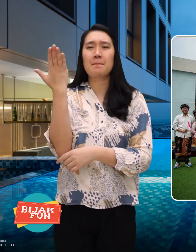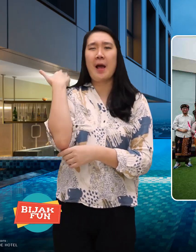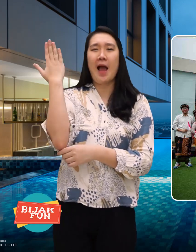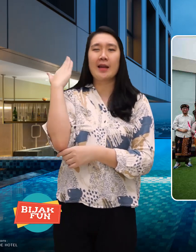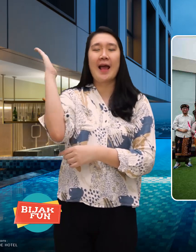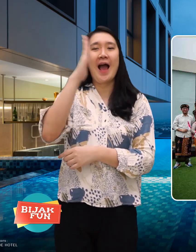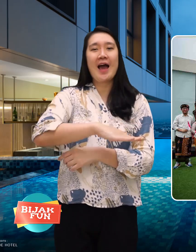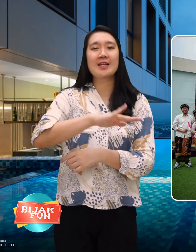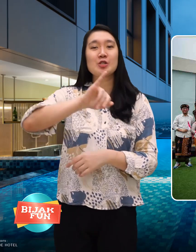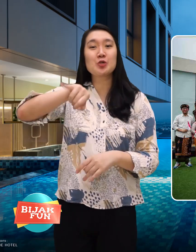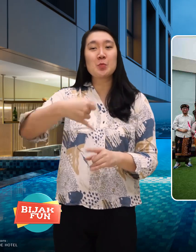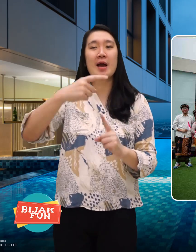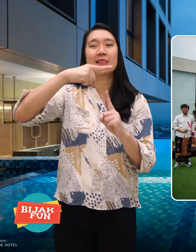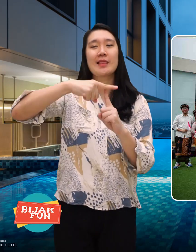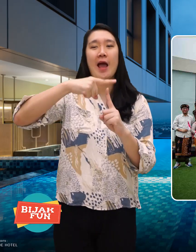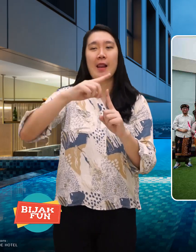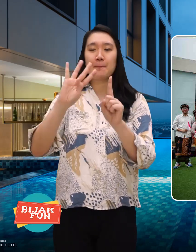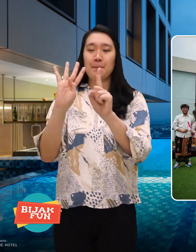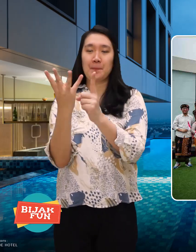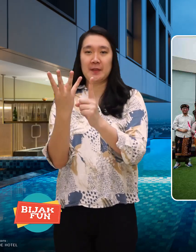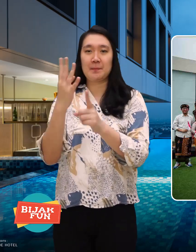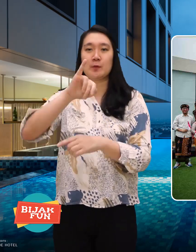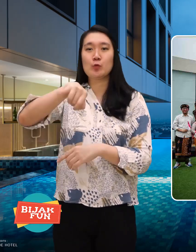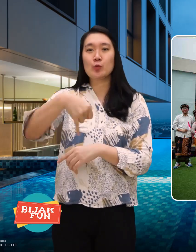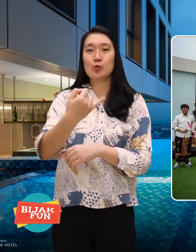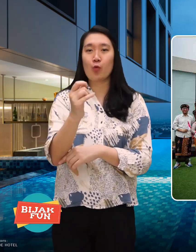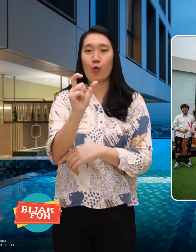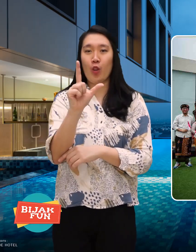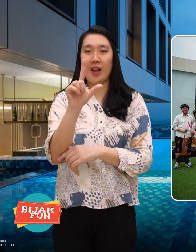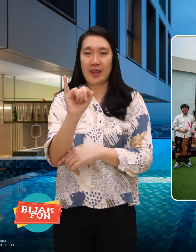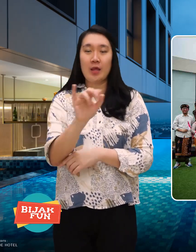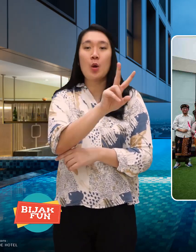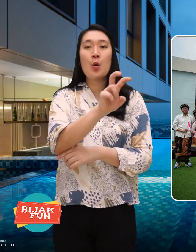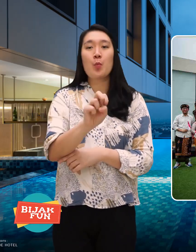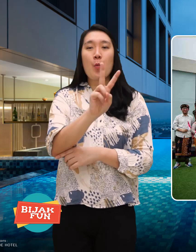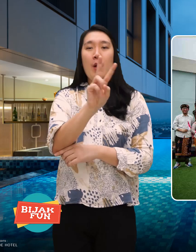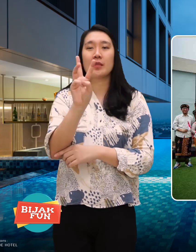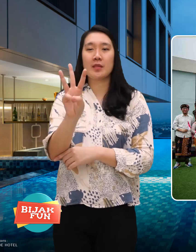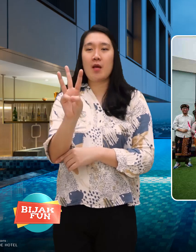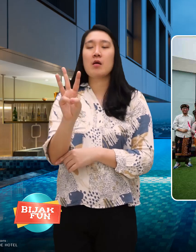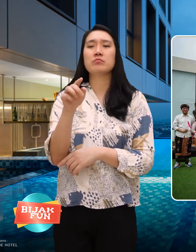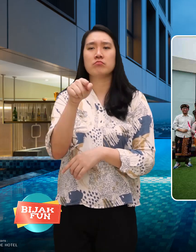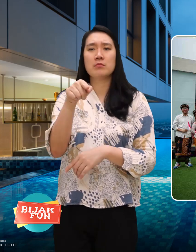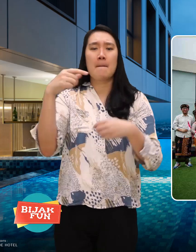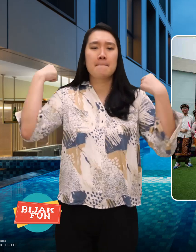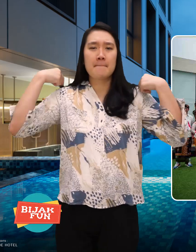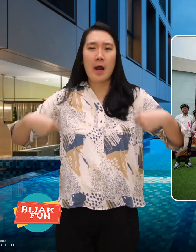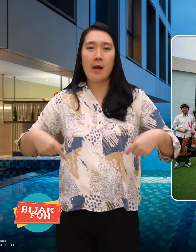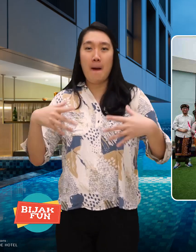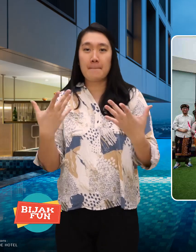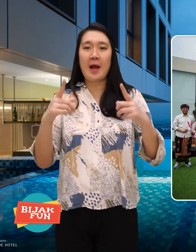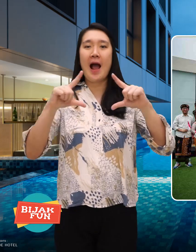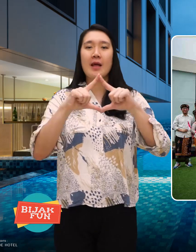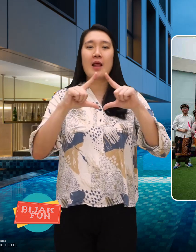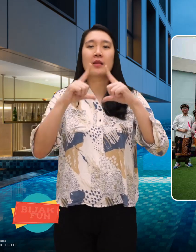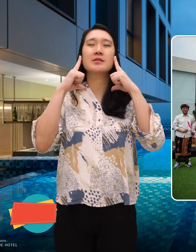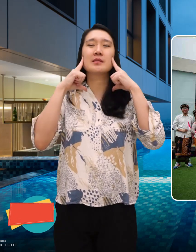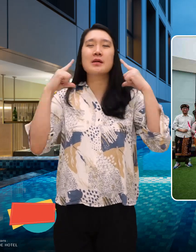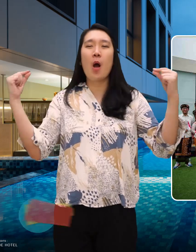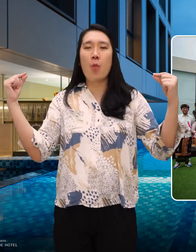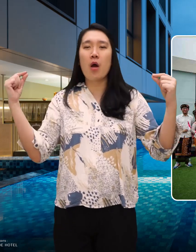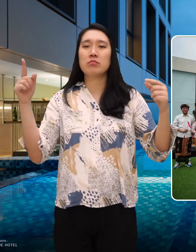Kemarin hari Jumat tanggal 14 Juli 2023 yang lalu, pakaian adat Jawa.